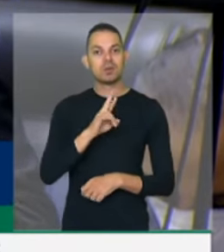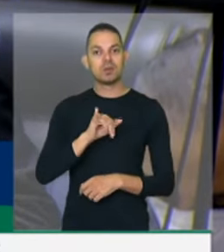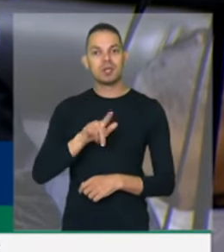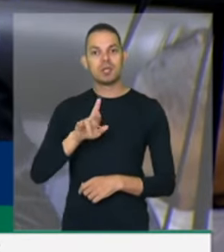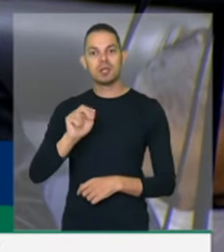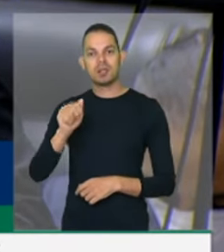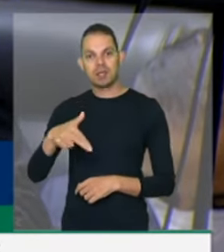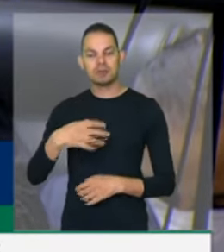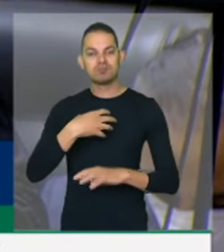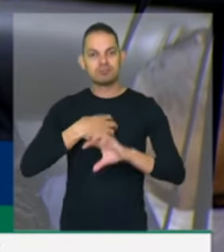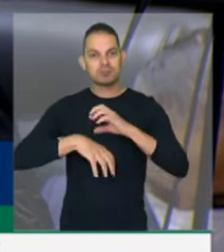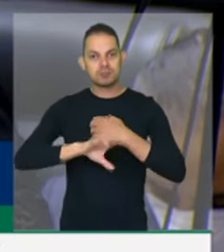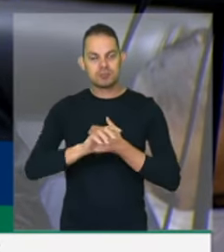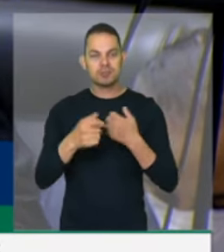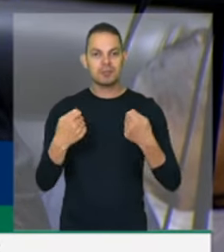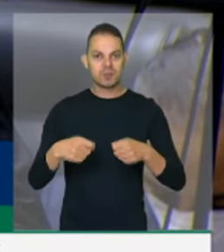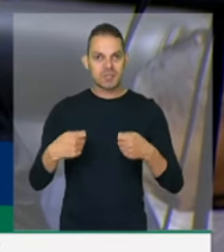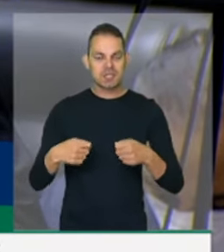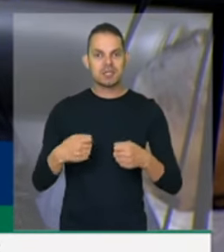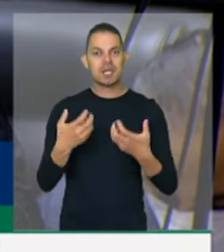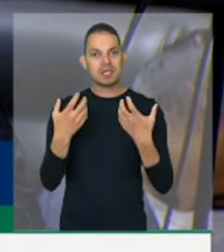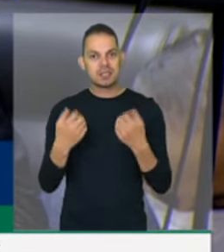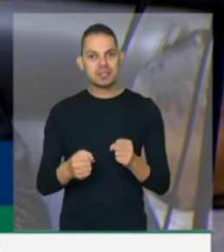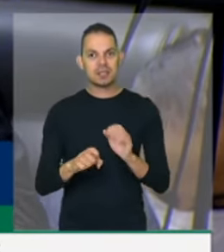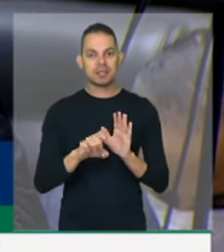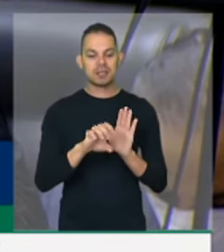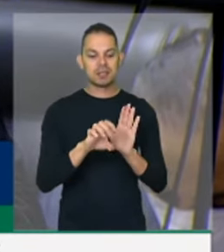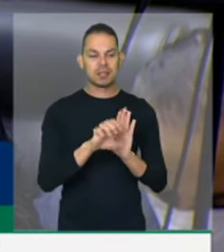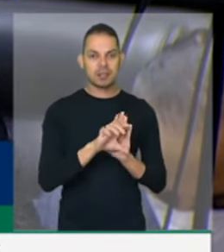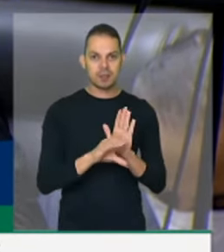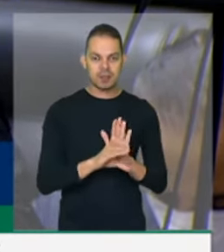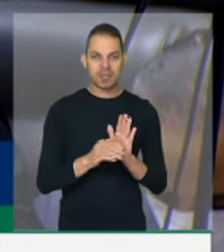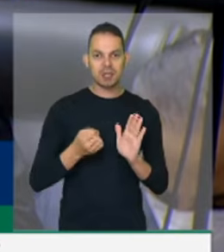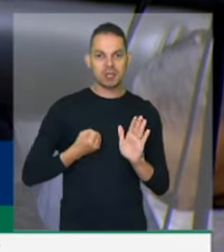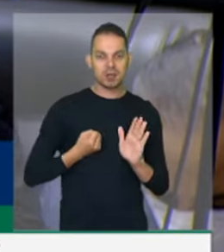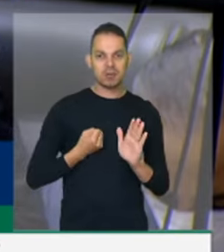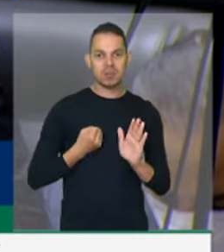EMENDA N° 3 QUE... NÓS PROTOCOLAMOS. NÓS REPUBLICANOS VOTA SIM, OBRIGADO.